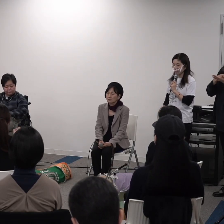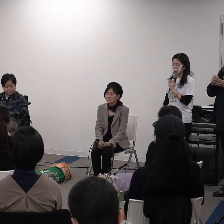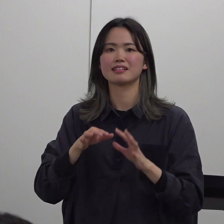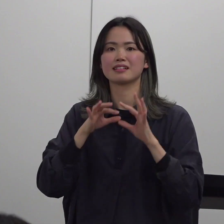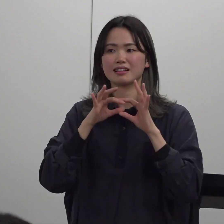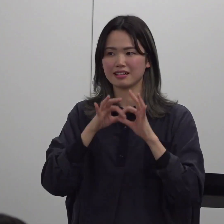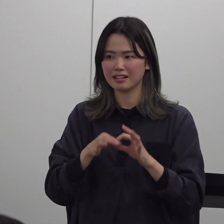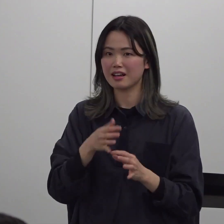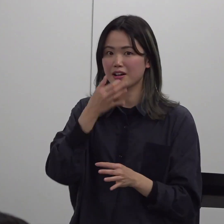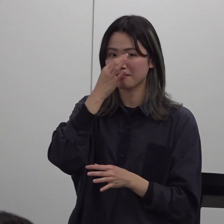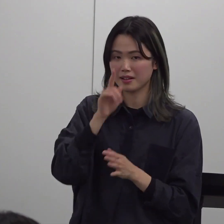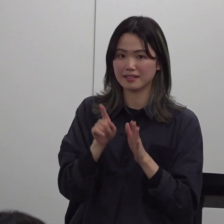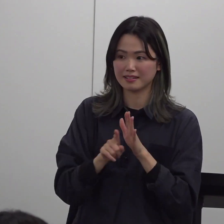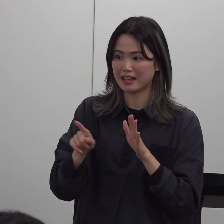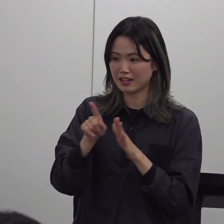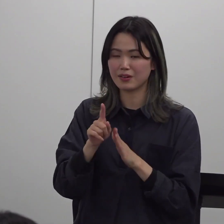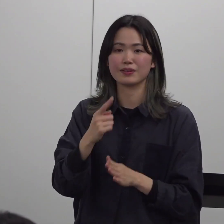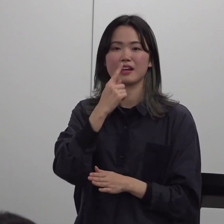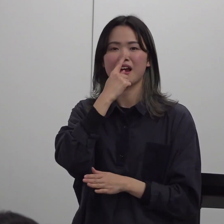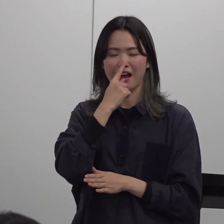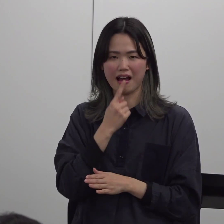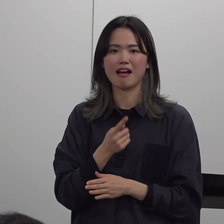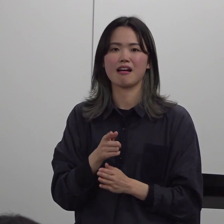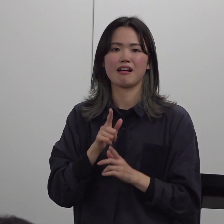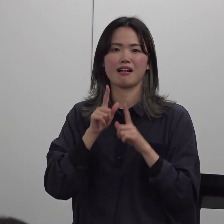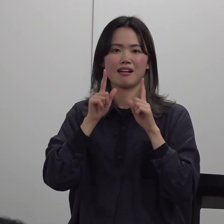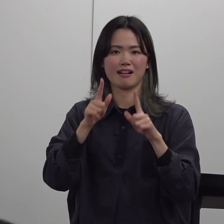すいません代表で私の方から回答 させていただきます